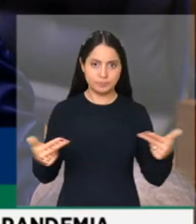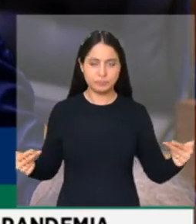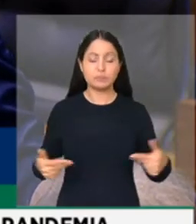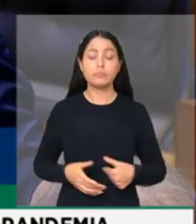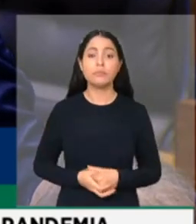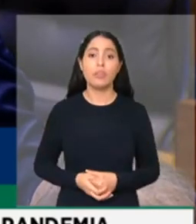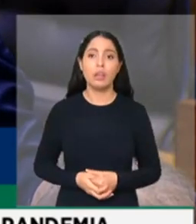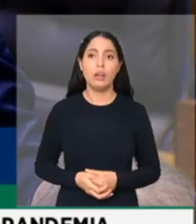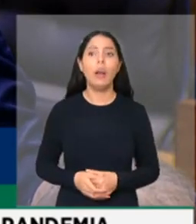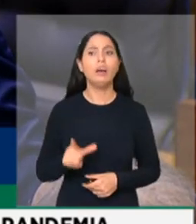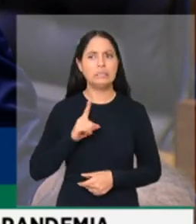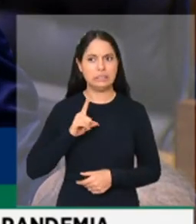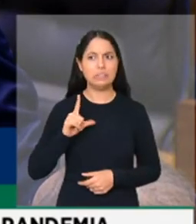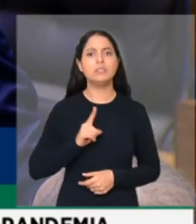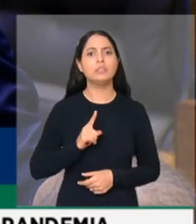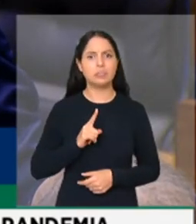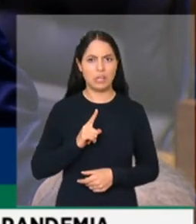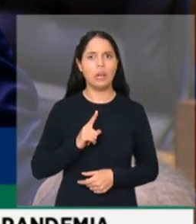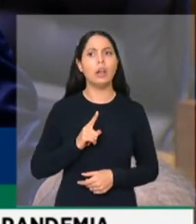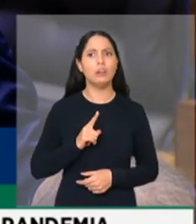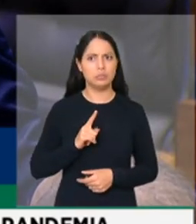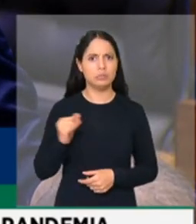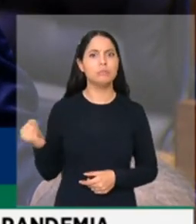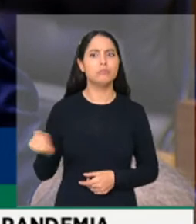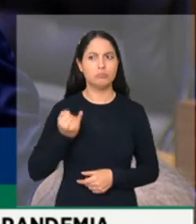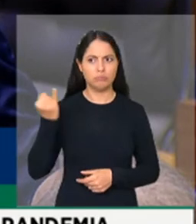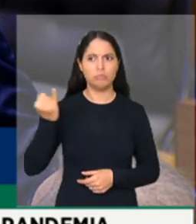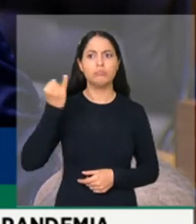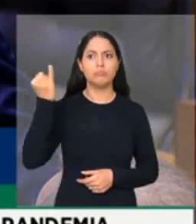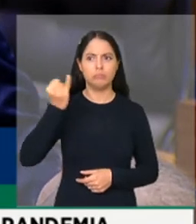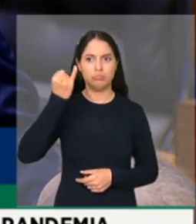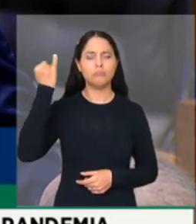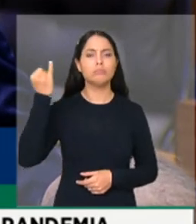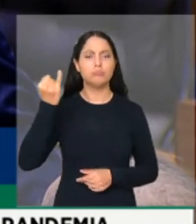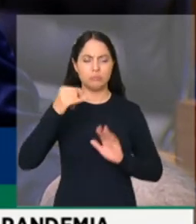TURÍSTICO TAMBÉM FOI CONTEMPLADO E COM A REEDIÇÃO DAS MEDIDAS PROVISÓRIAS